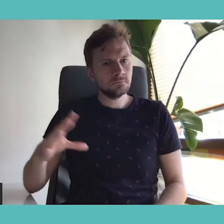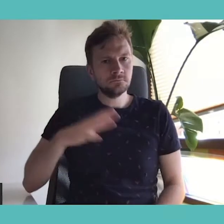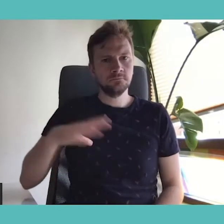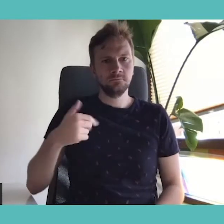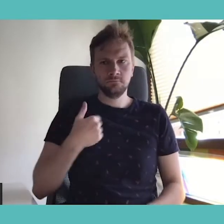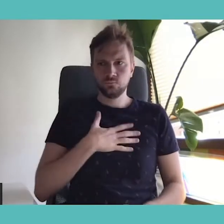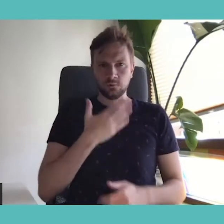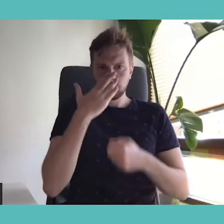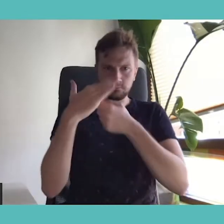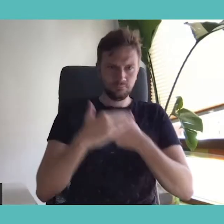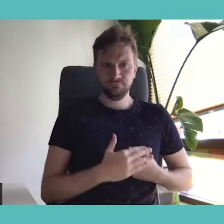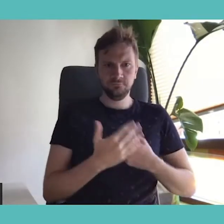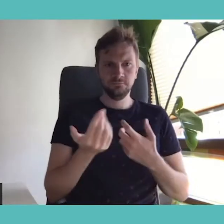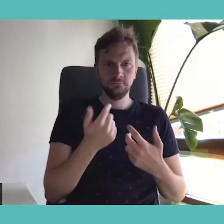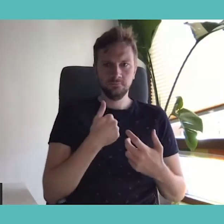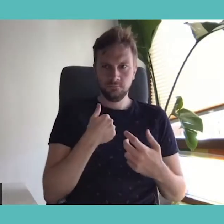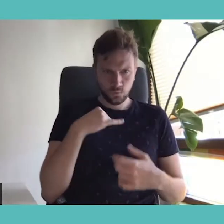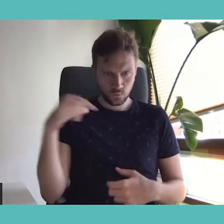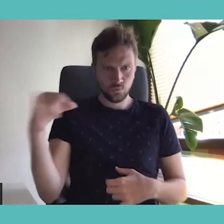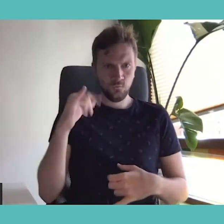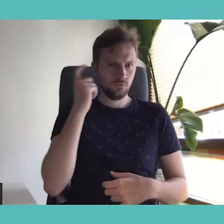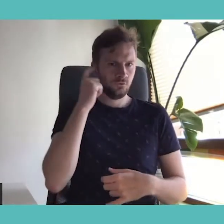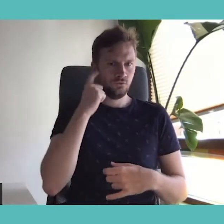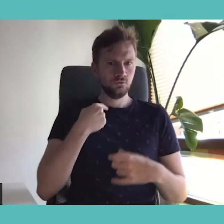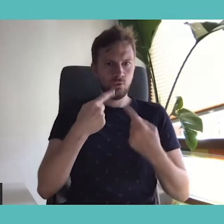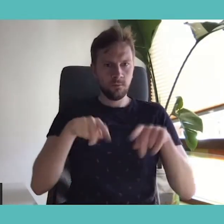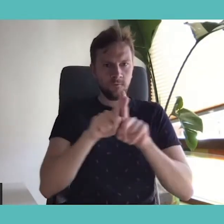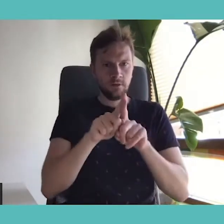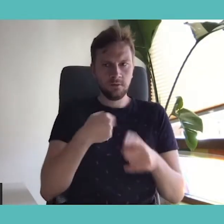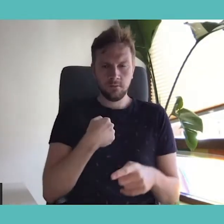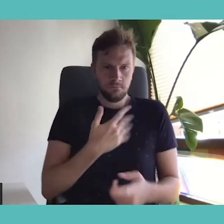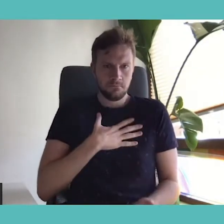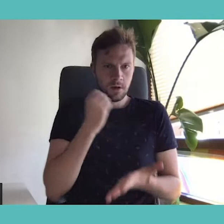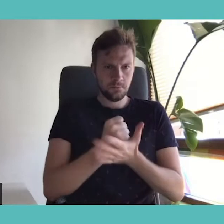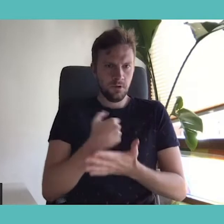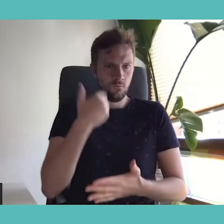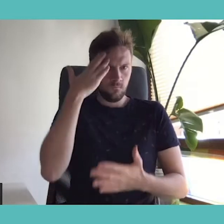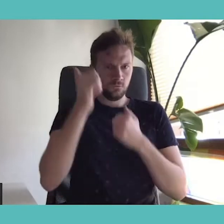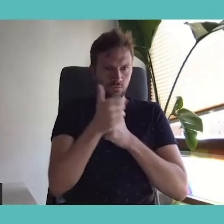Byłem zdenerwowany. Czułem się dyskryminowany. Jestem równorzędnym obywatelem jak osoba słysząca, mam prawo wiedzieć o co chodzi.